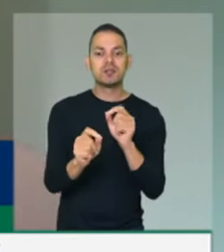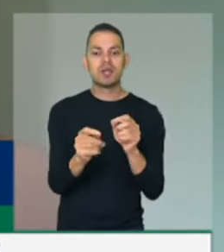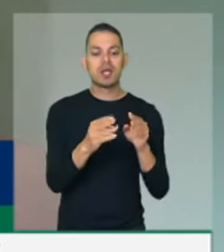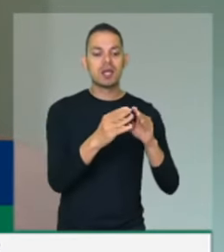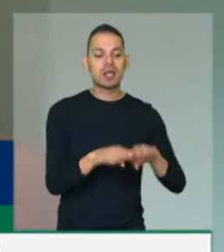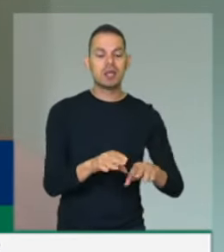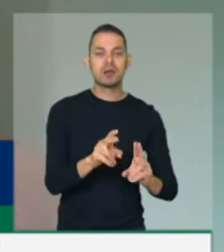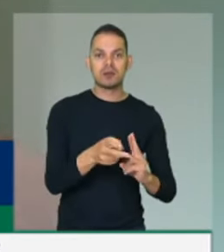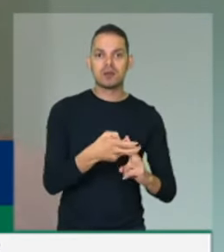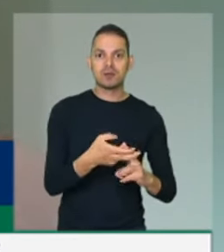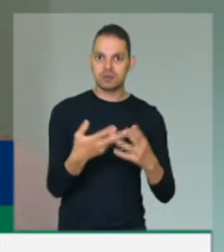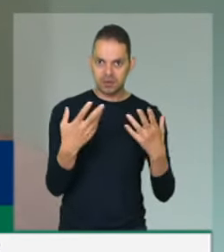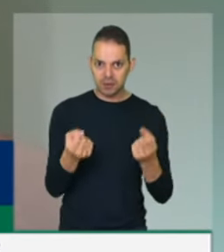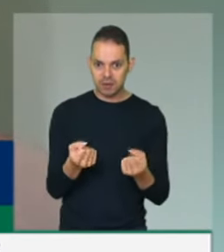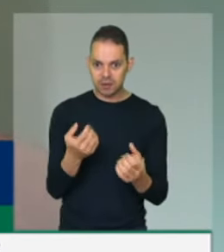VAMOS VOTAR. VAMOS USAR A TABELA, AH, A TABELA DO